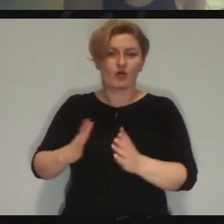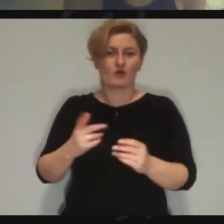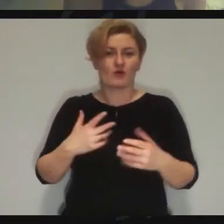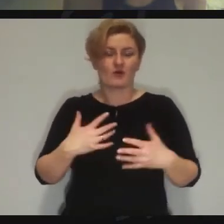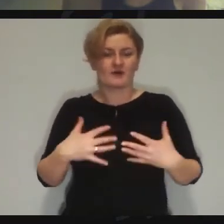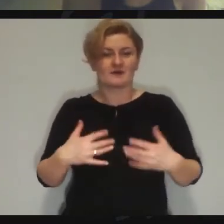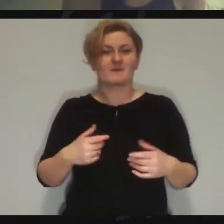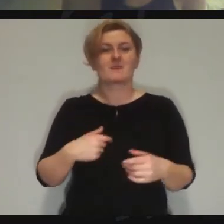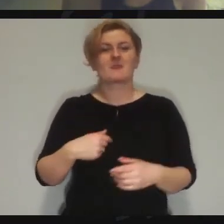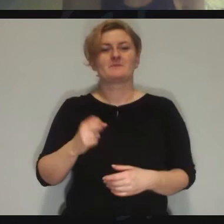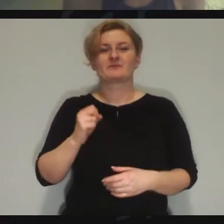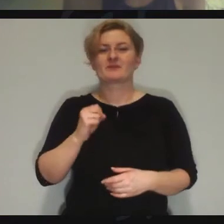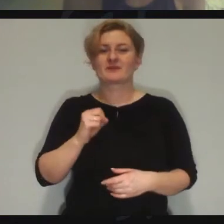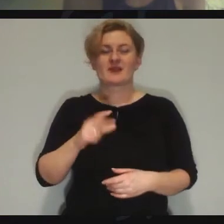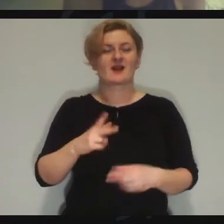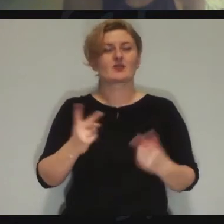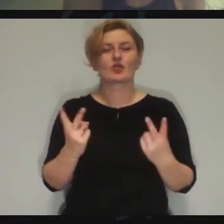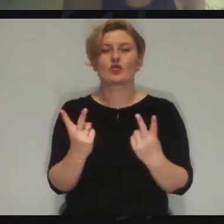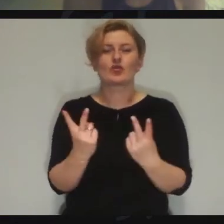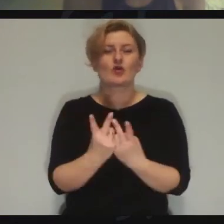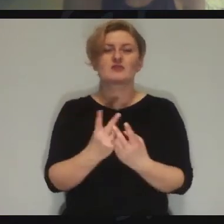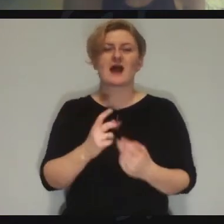Ania: Dzieje się to samo, co w każdym artyście.